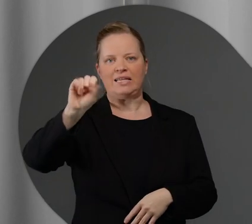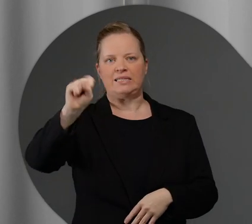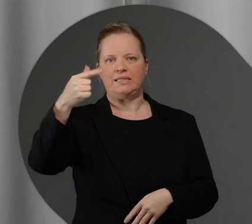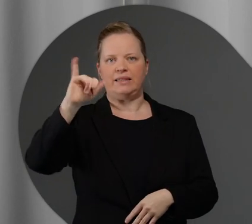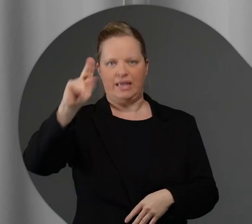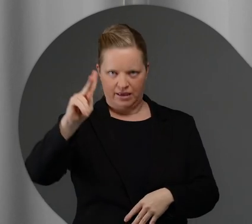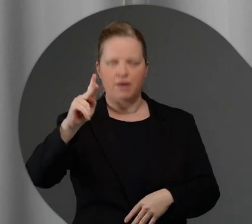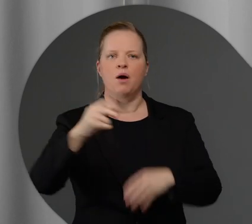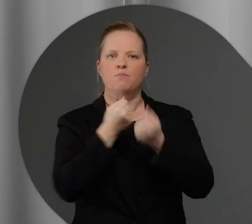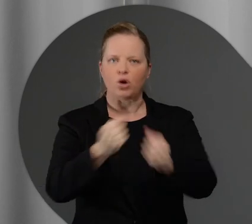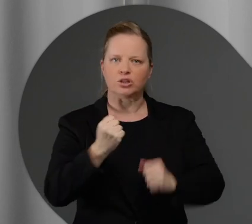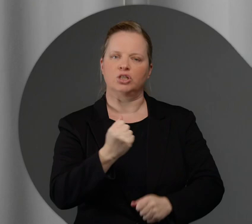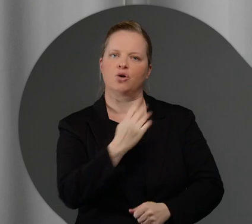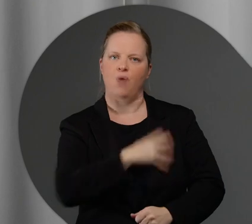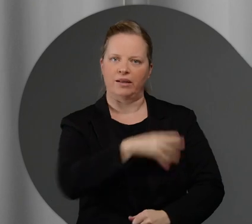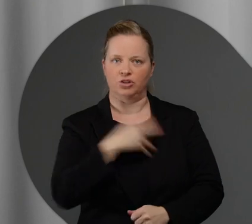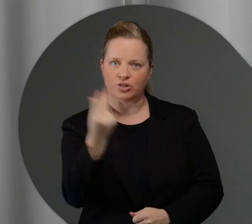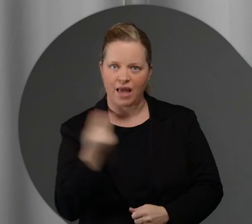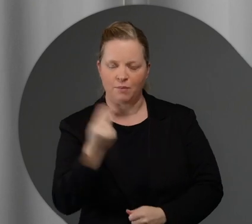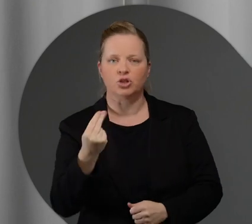Wien und auch interdisziplinäre Osteuropastudien,